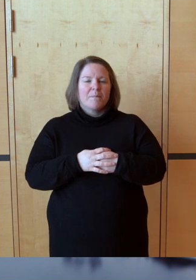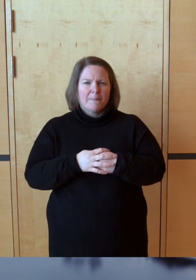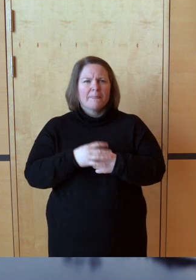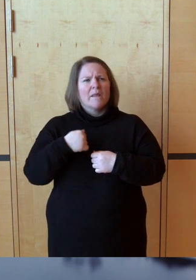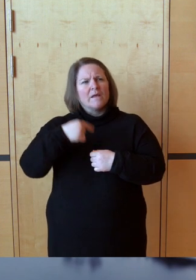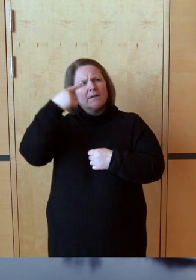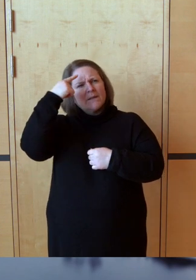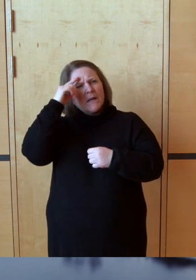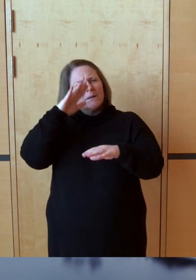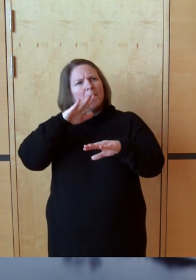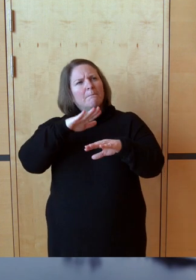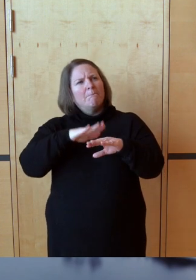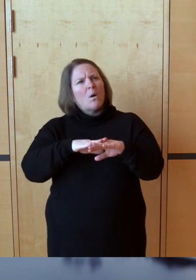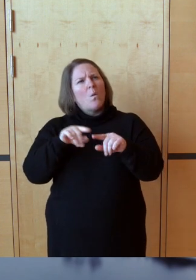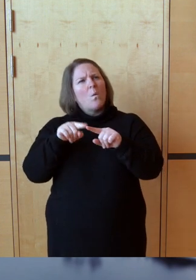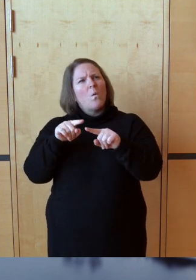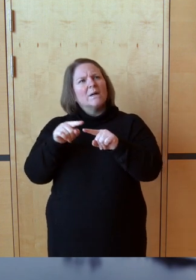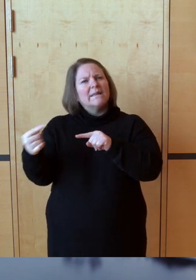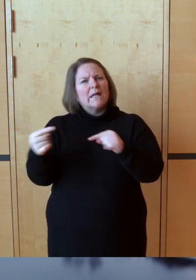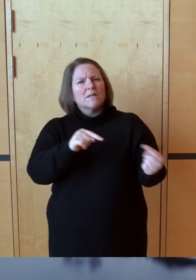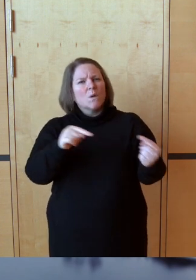I diskussionen Vi har ju pratat om